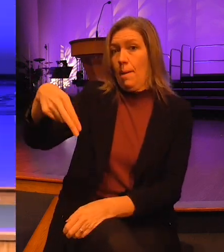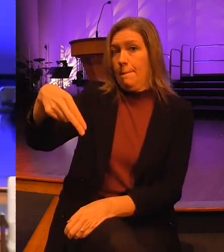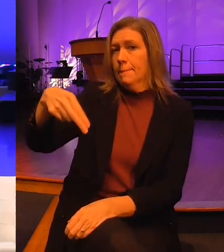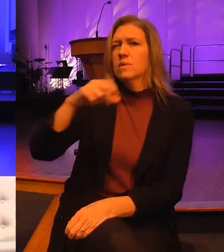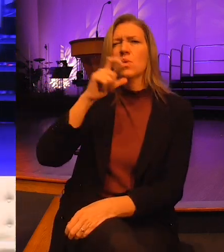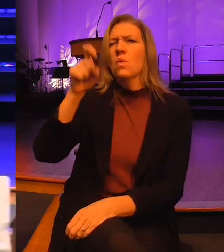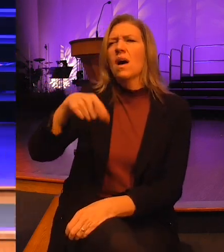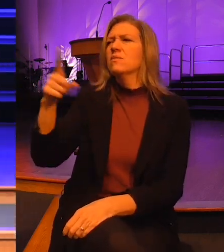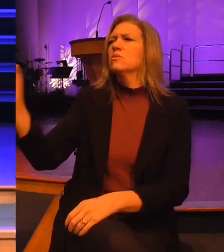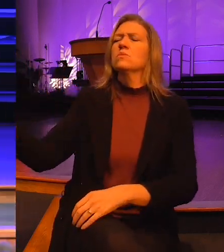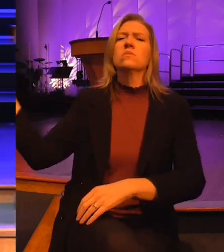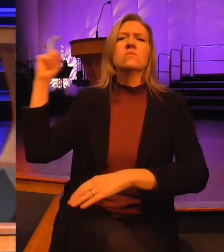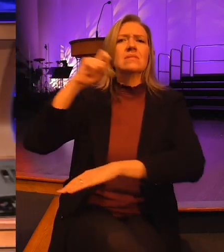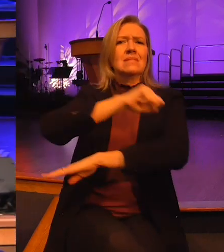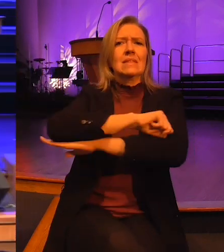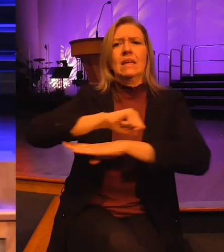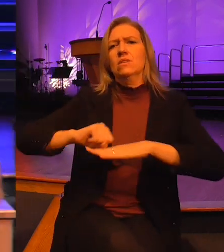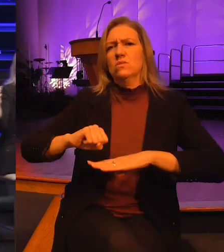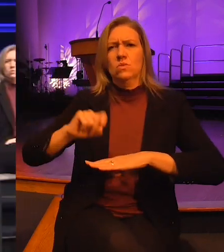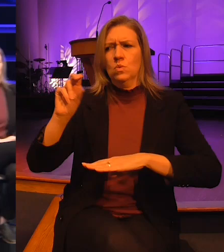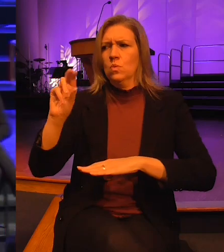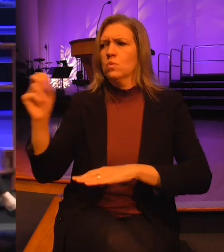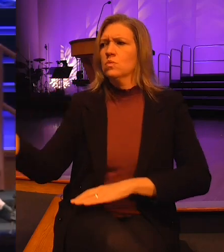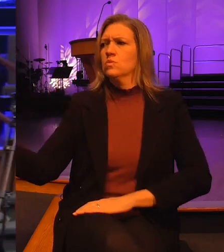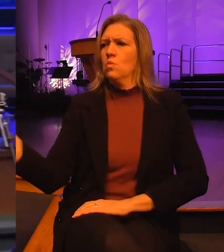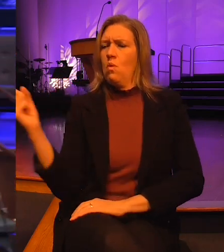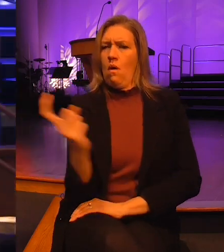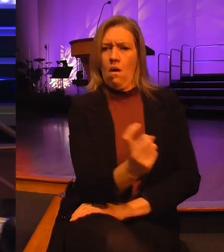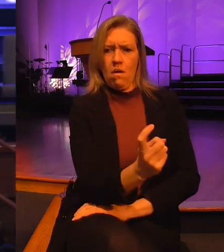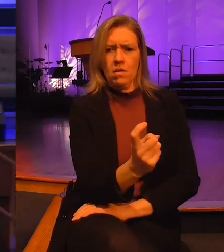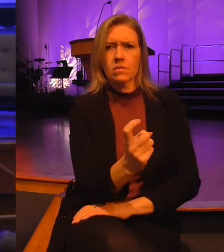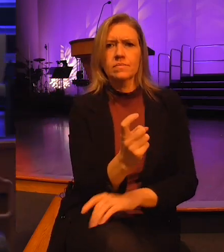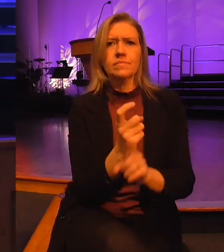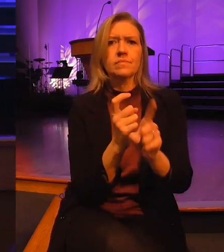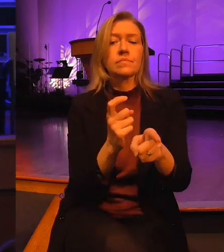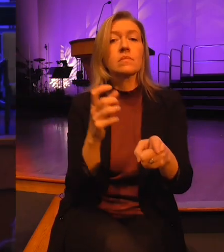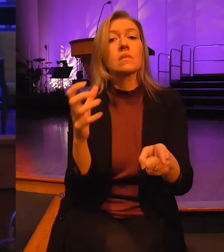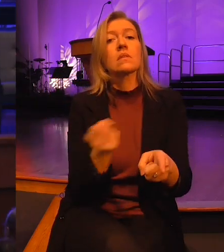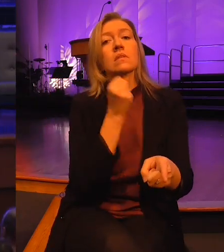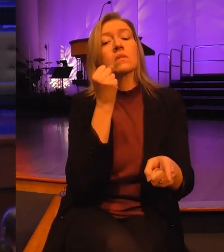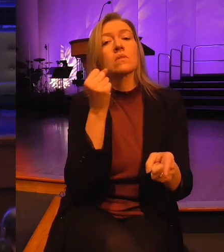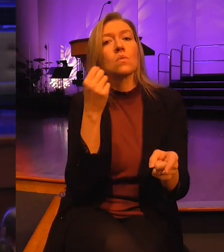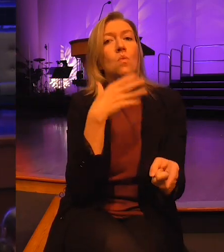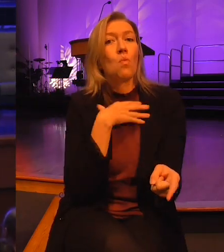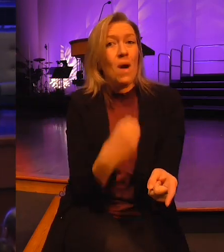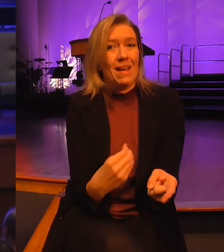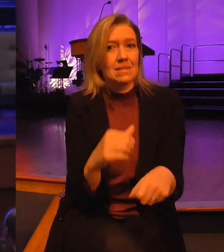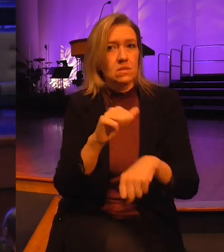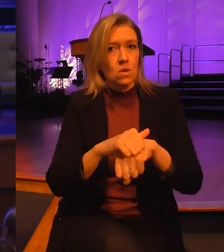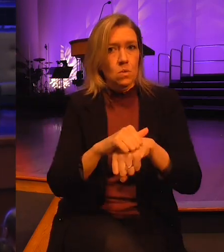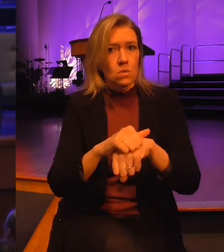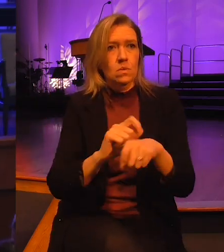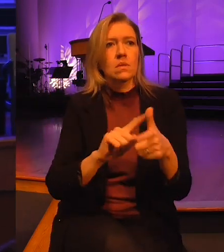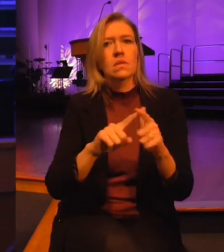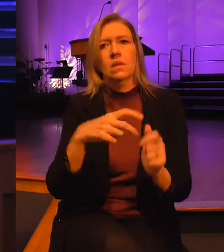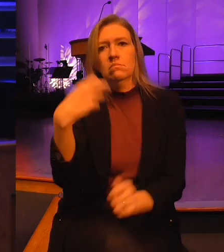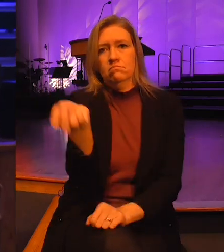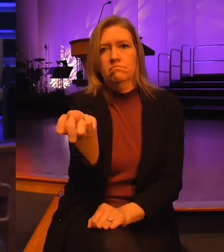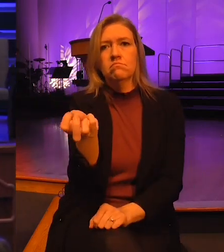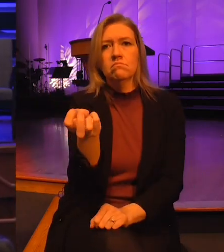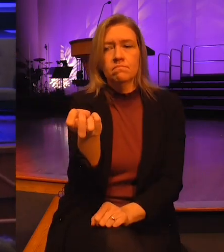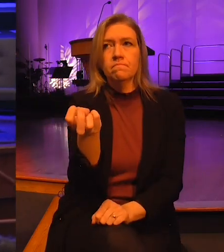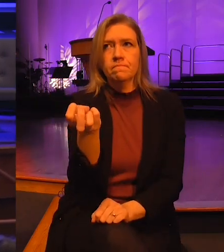por aquí y vas a agarrar una piedra blanca y volver a sentarte um hay pequeñas ch